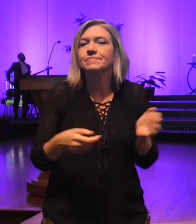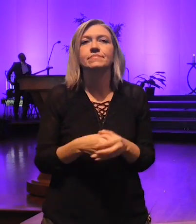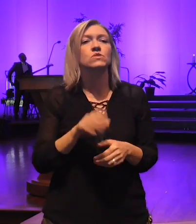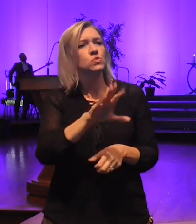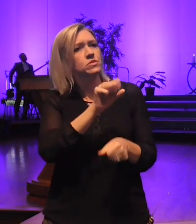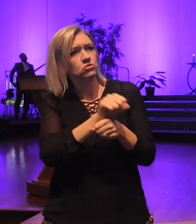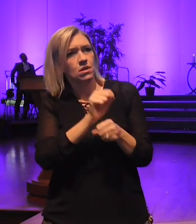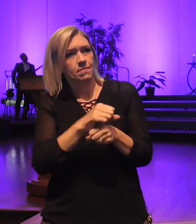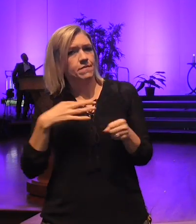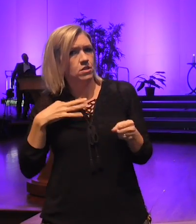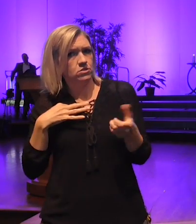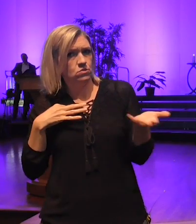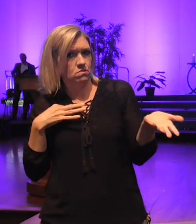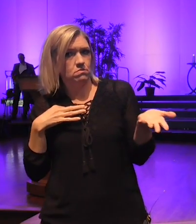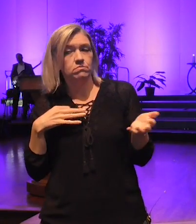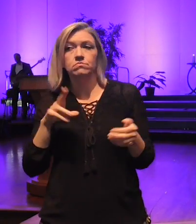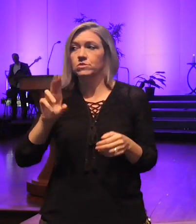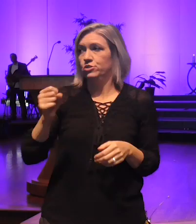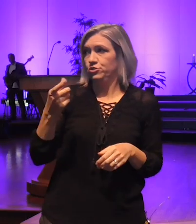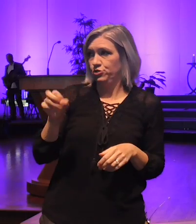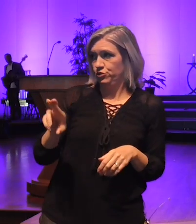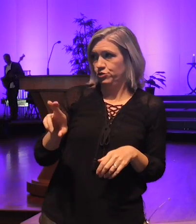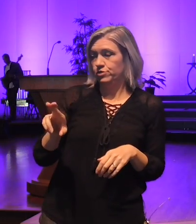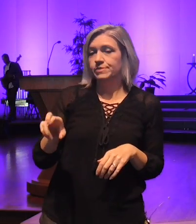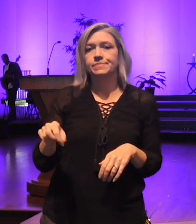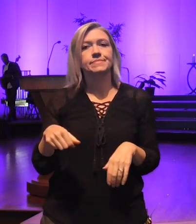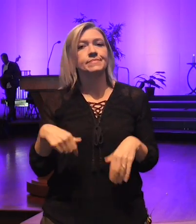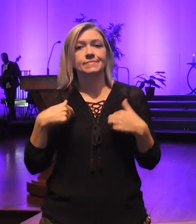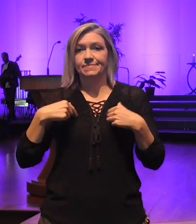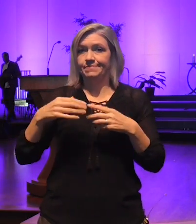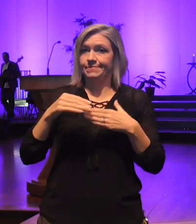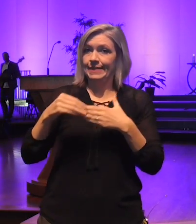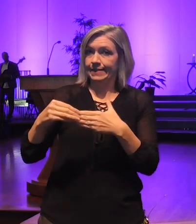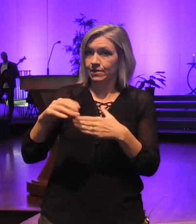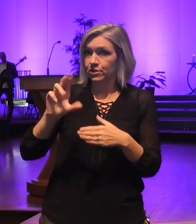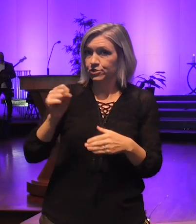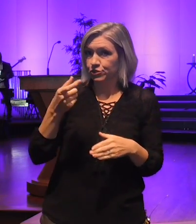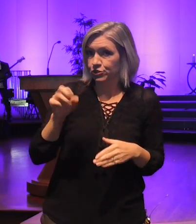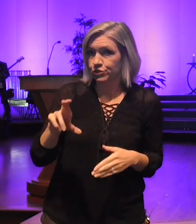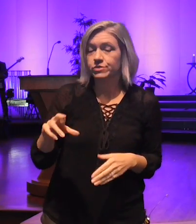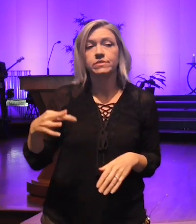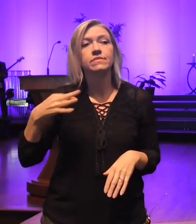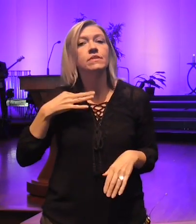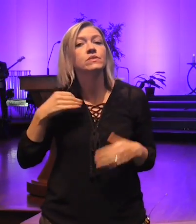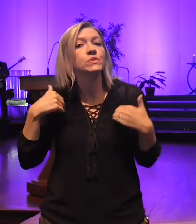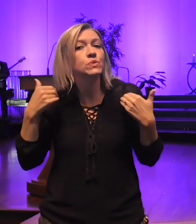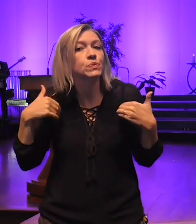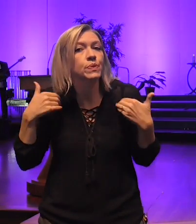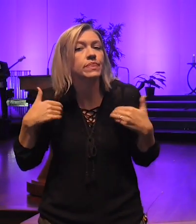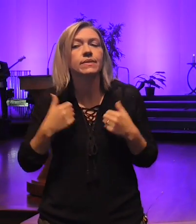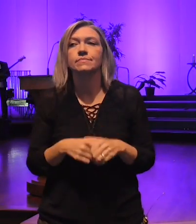voluntario Usher. Soy el líder Usher y soy voluntario en el ministerio juvenil. Soy voluntario en Sprout